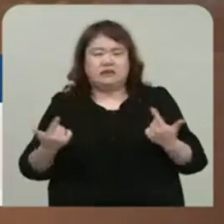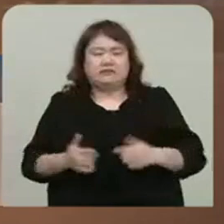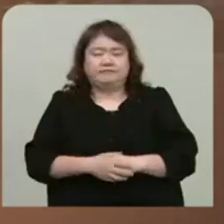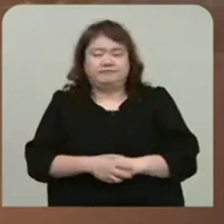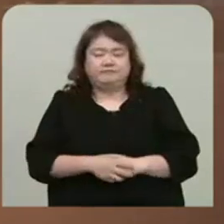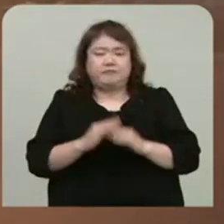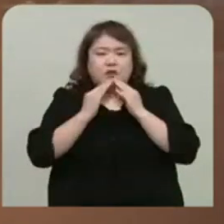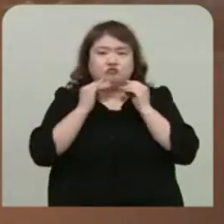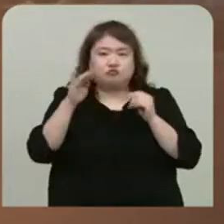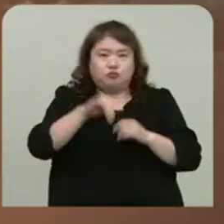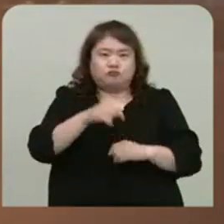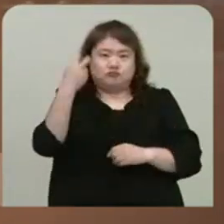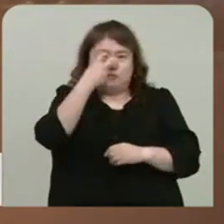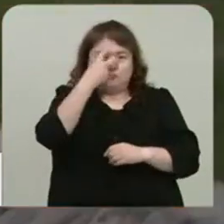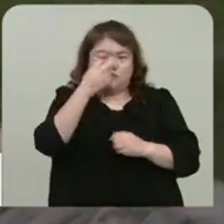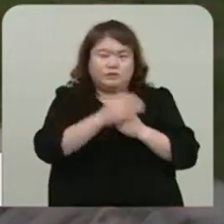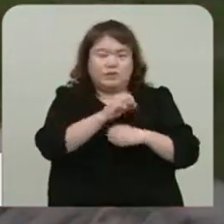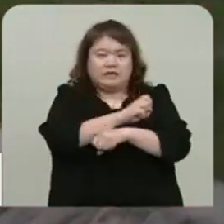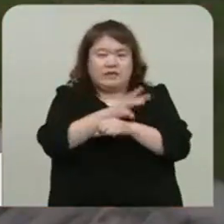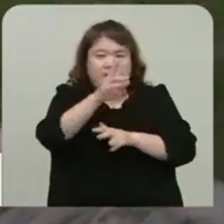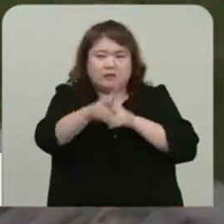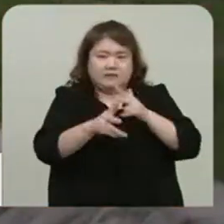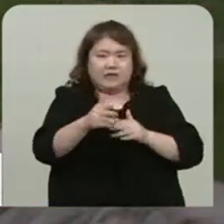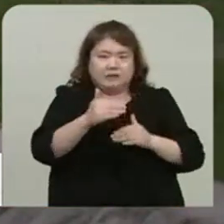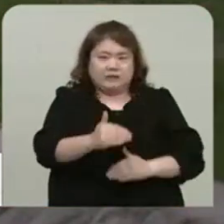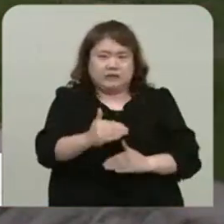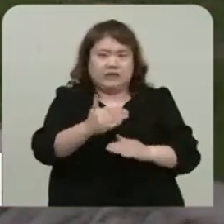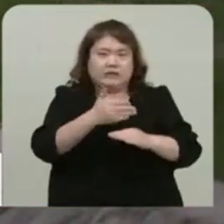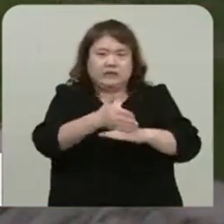국토부의 재검토는 새만금 사업 진행을 늦추기 위한 명분으로 작용